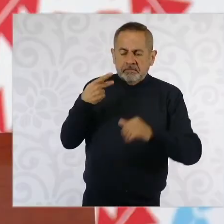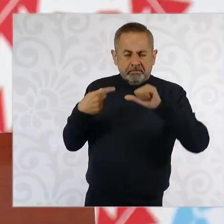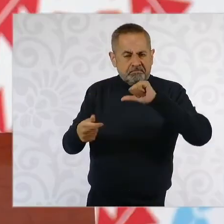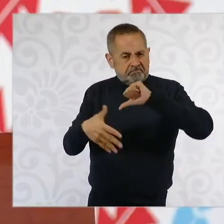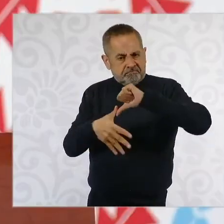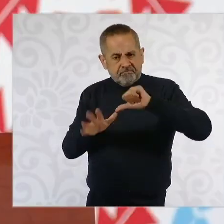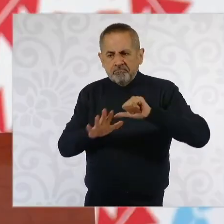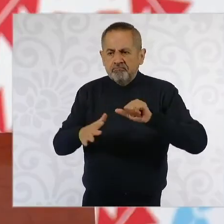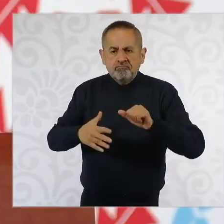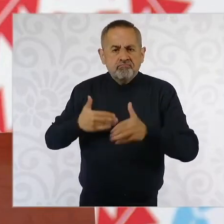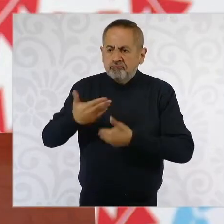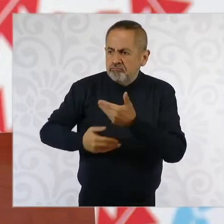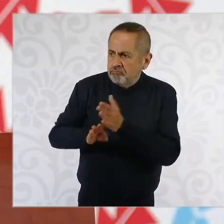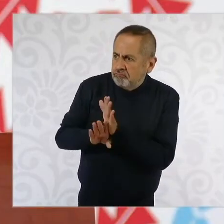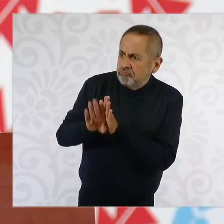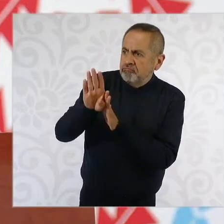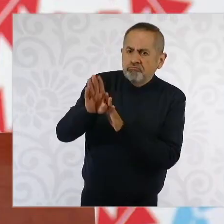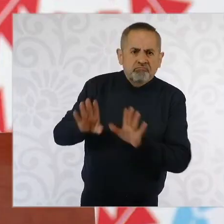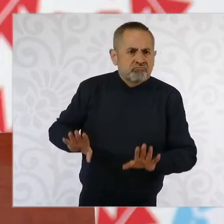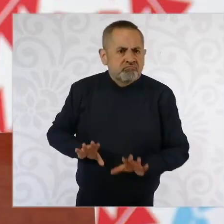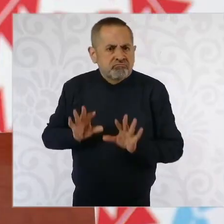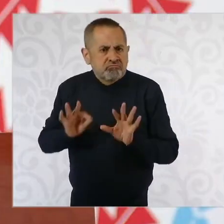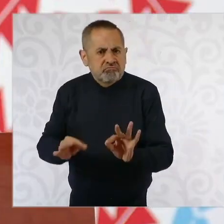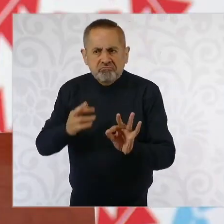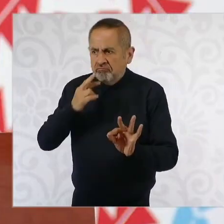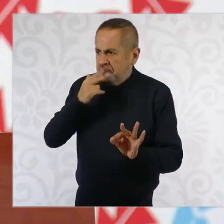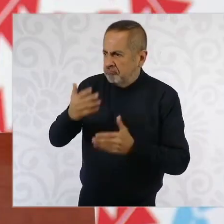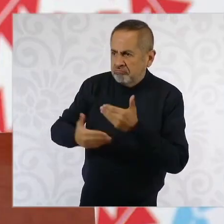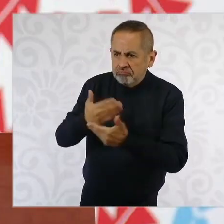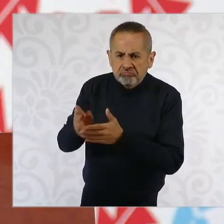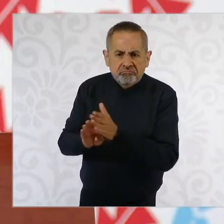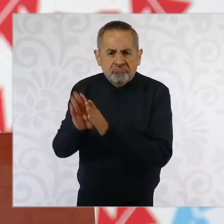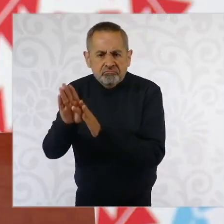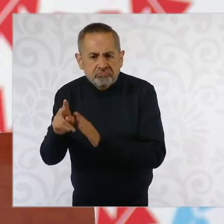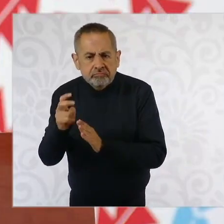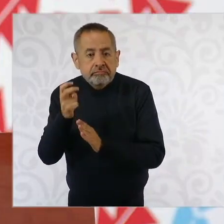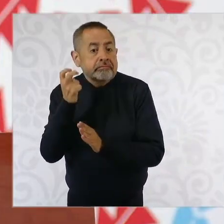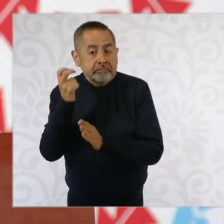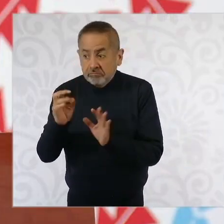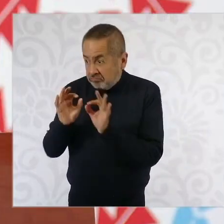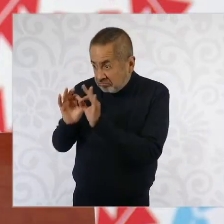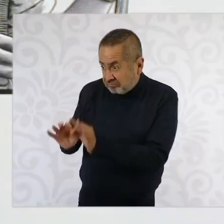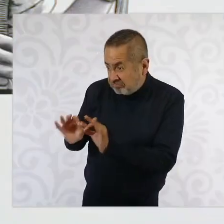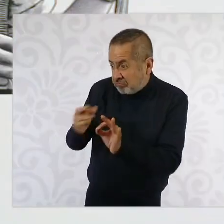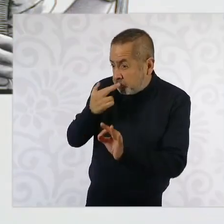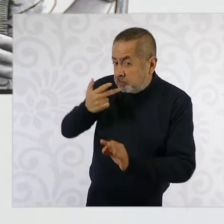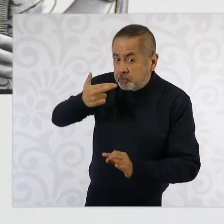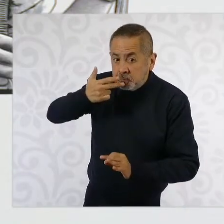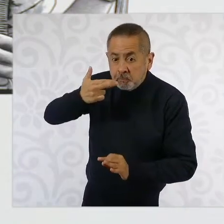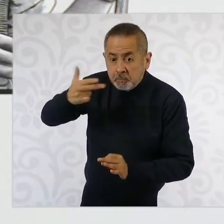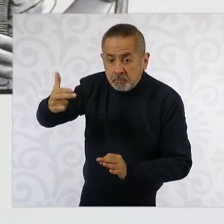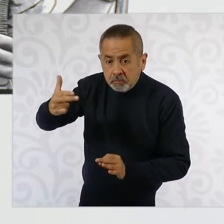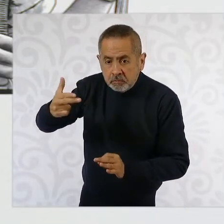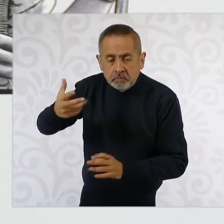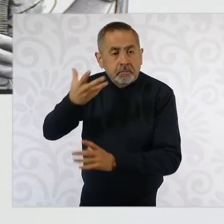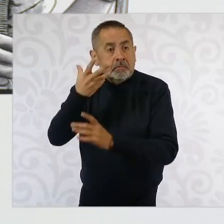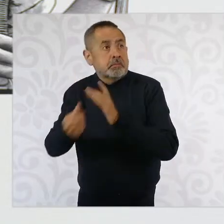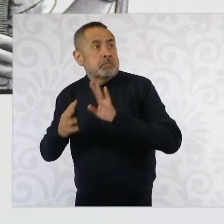de desarrollo de bienestar en esa medida va a disminuir la migración el fondo de Cómo atender la